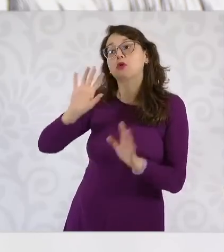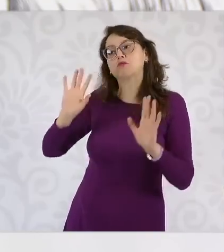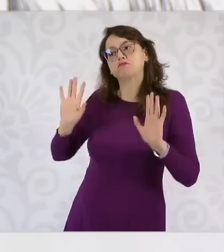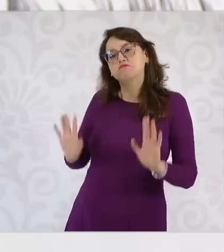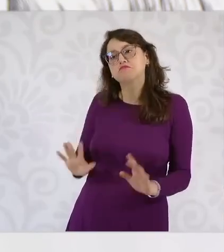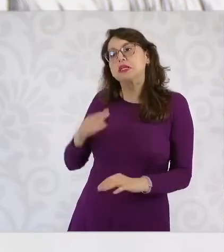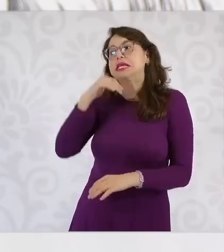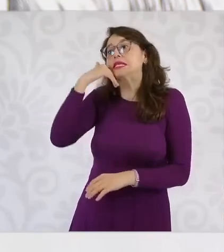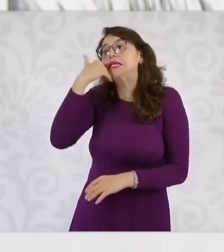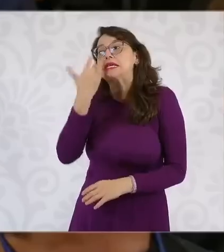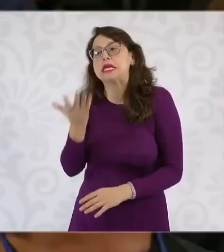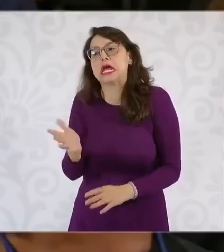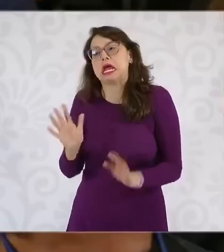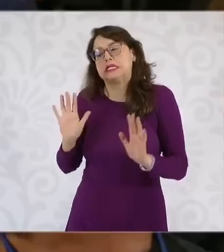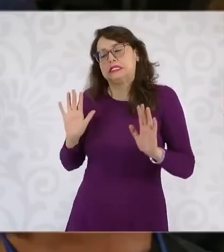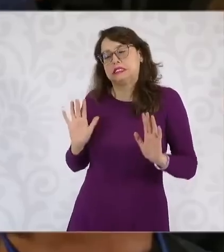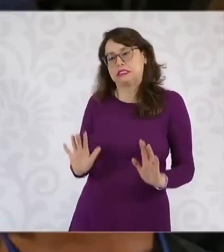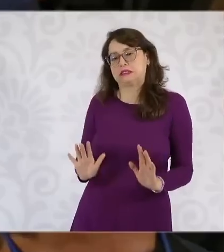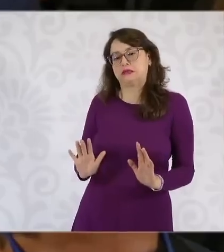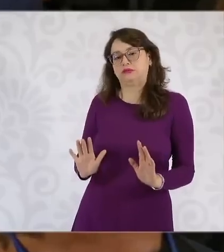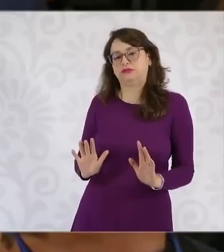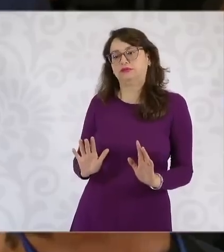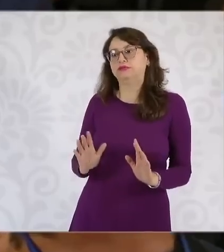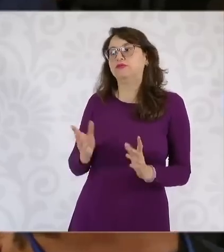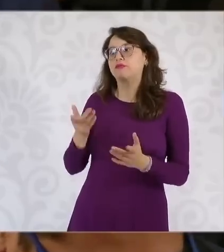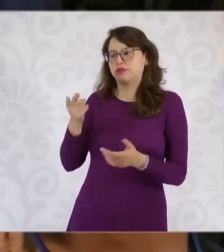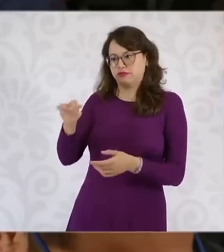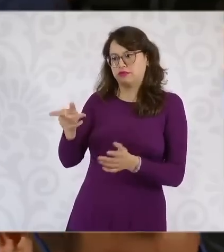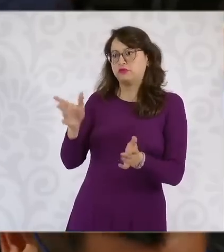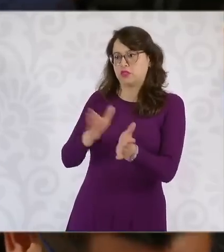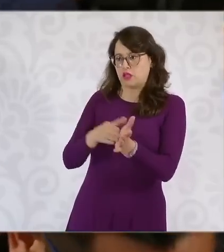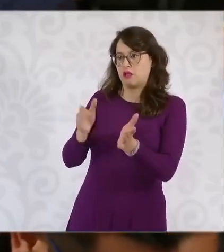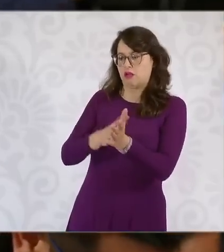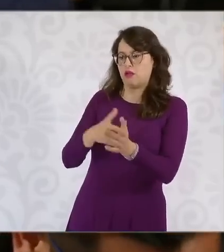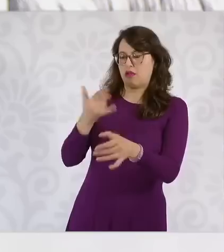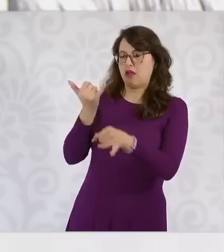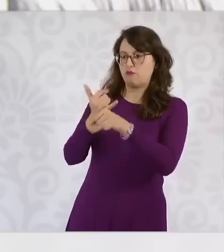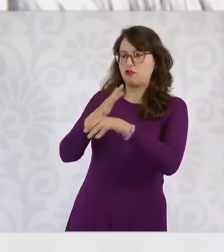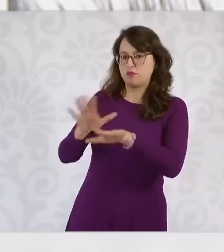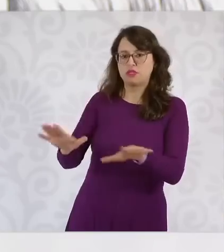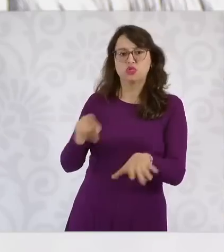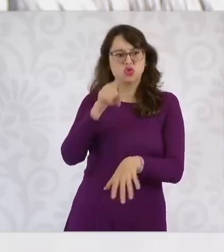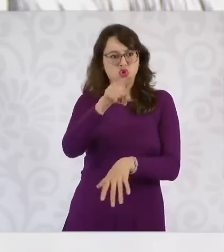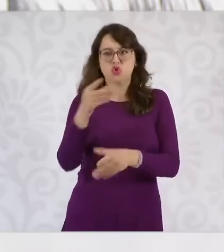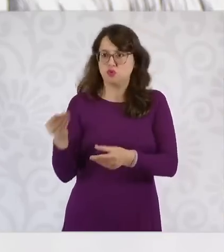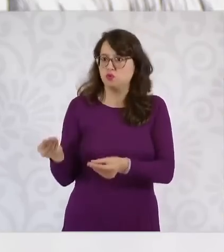si así lo deseas Pues es que se lo des sea atención ciudadana para que se lo den a la